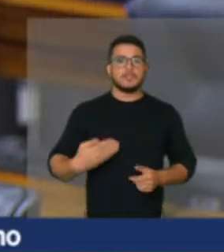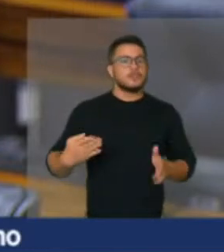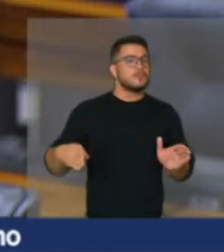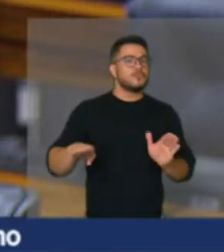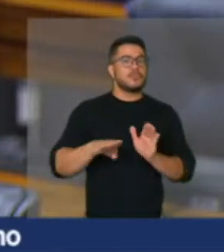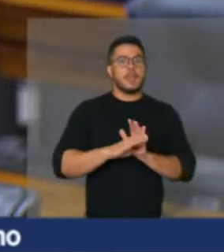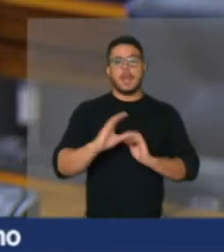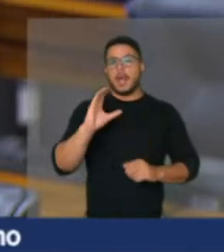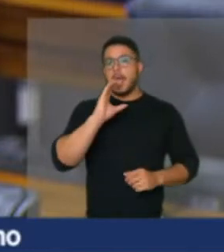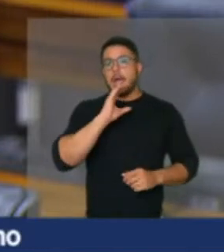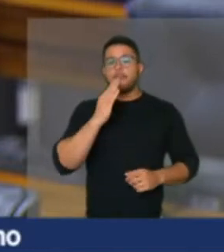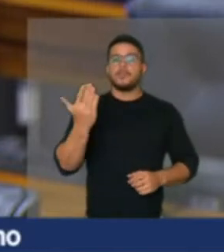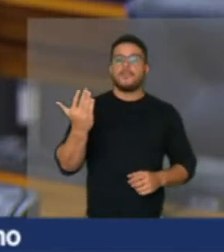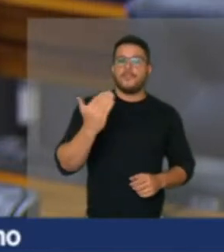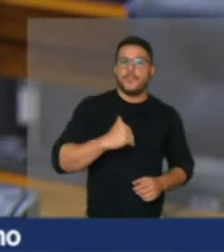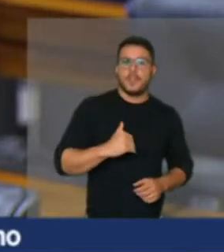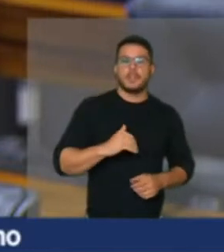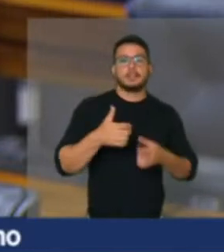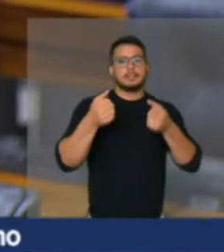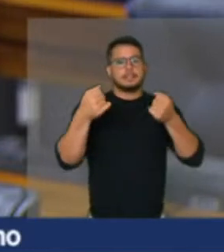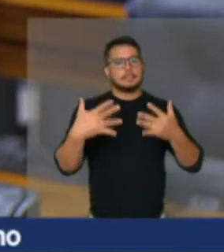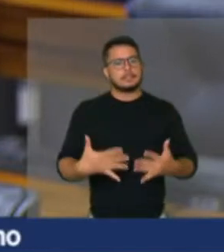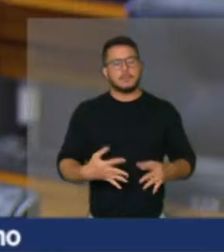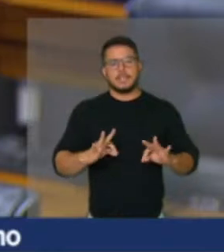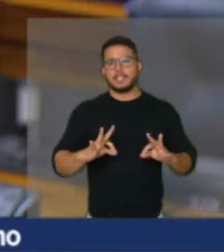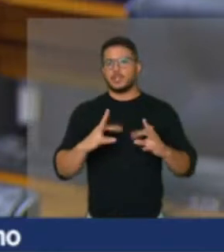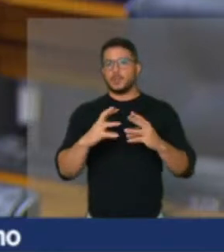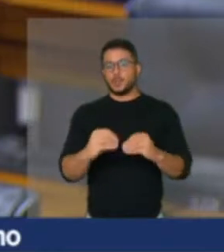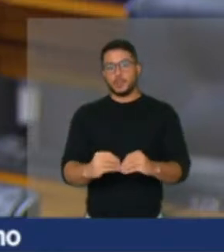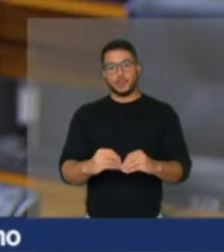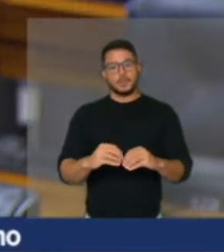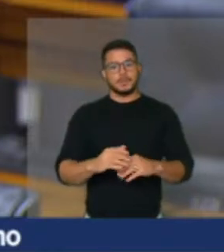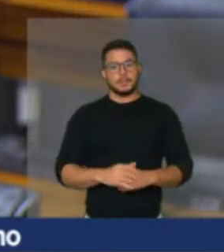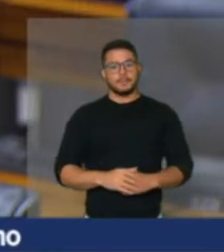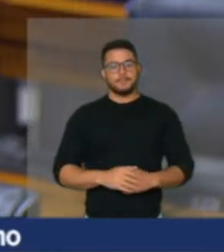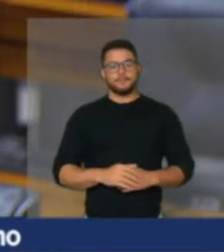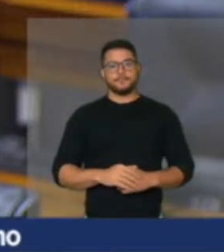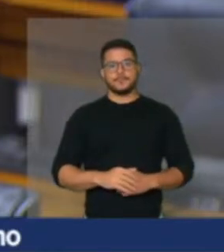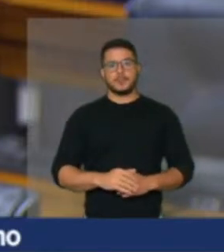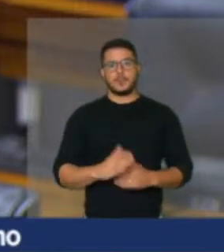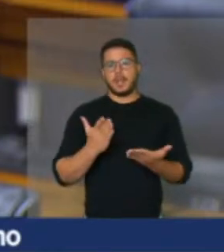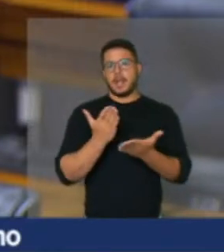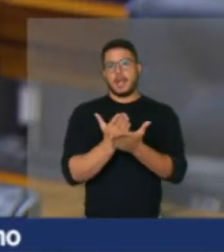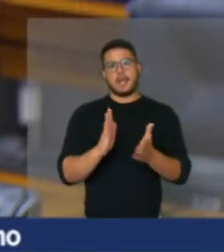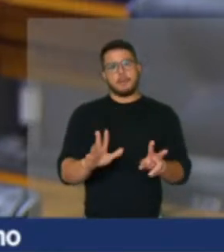MINISTÉRIO DA ECONOMIA, E COM ISSO.... ESTE ASSUNTO, NÉ ... RESOLVIDO, PORQUE TEMOS MUITOS TEMAS IMPORTANTES PARA